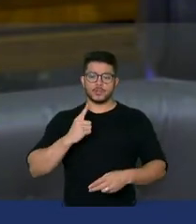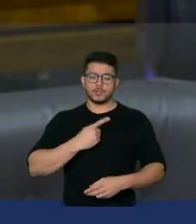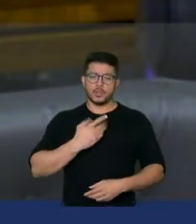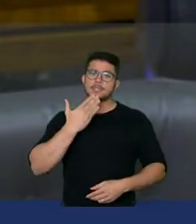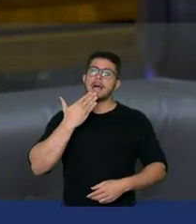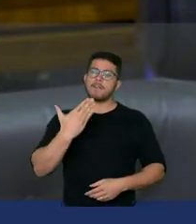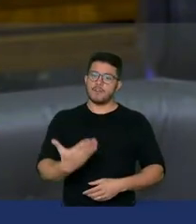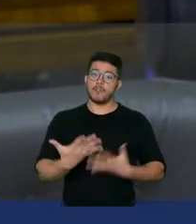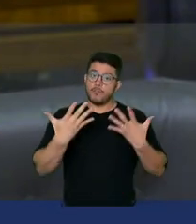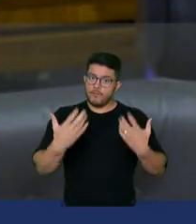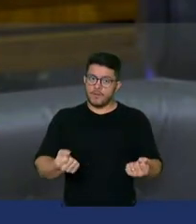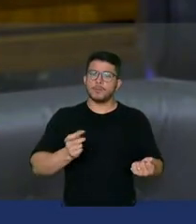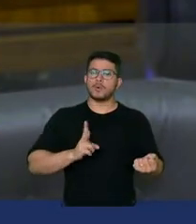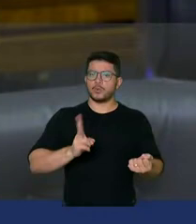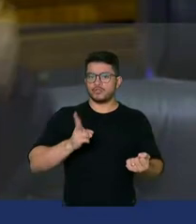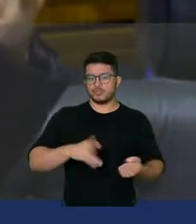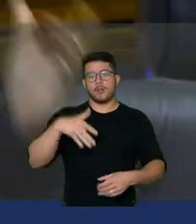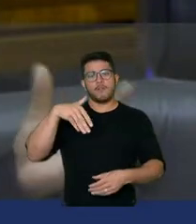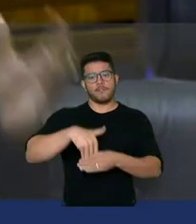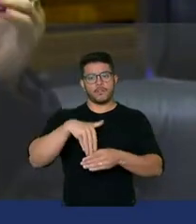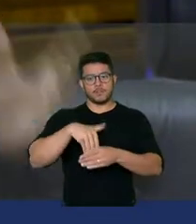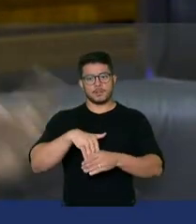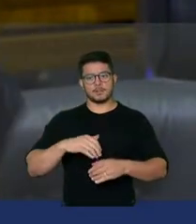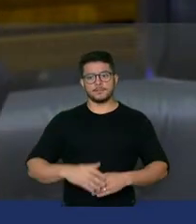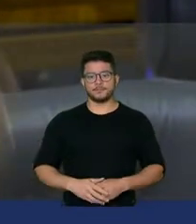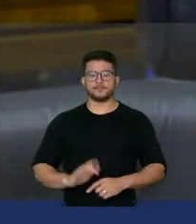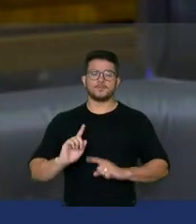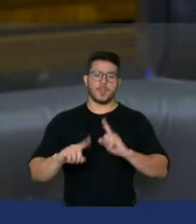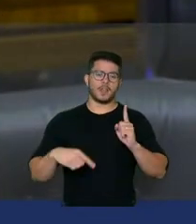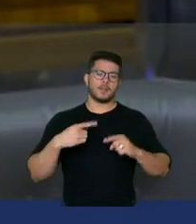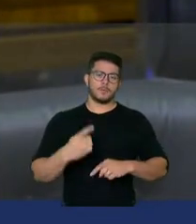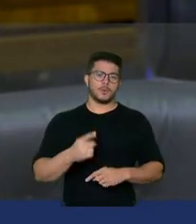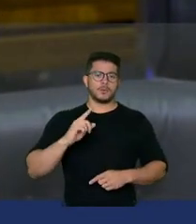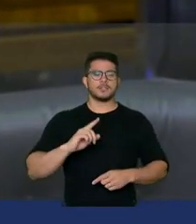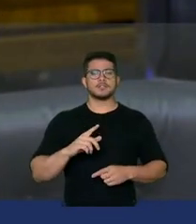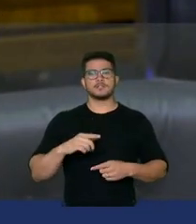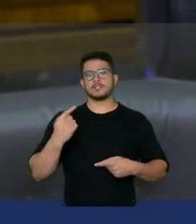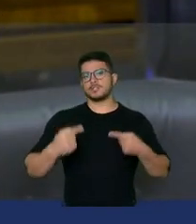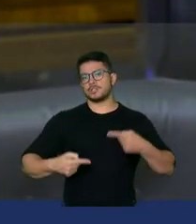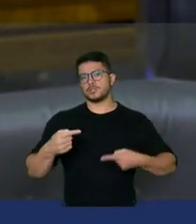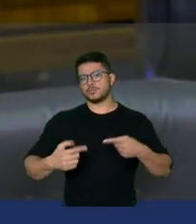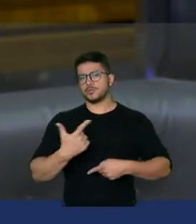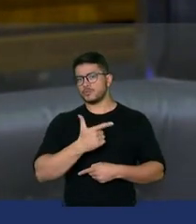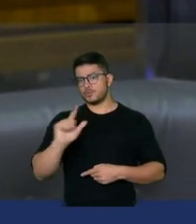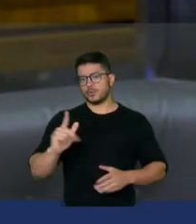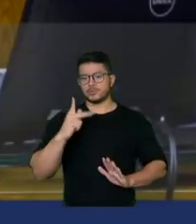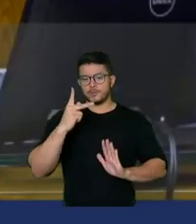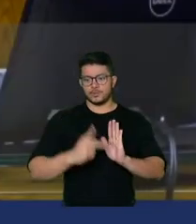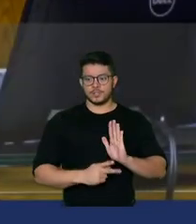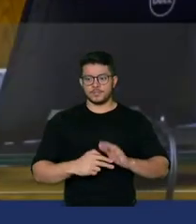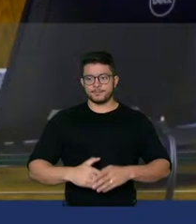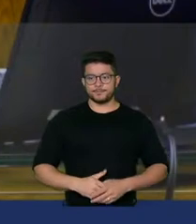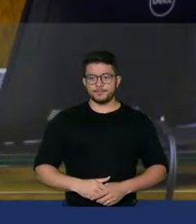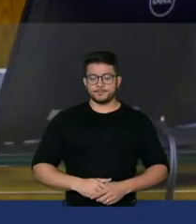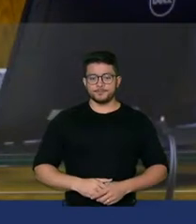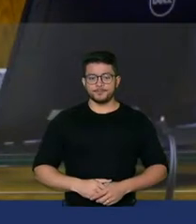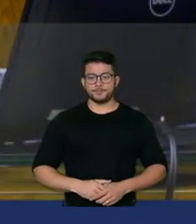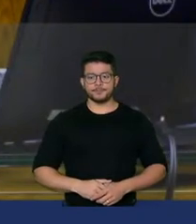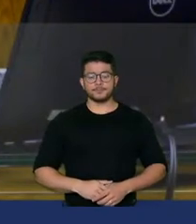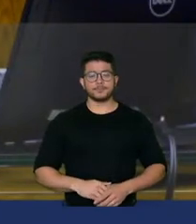NACIONAL DE CULTURA E GARANTE POLÍTICA PERENE, SOMOS A FAVOR DA MATÉRIA, VAMOS SEGUIR COM ESSE DEBATE E CONSTITUIR OS MOMENTOS DAS DISCUSSÕES DOS DEMAIS